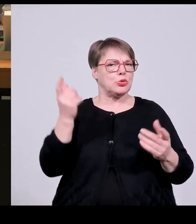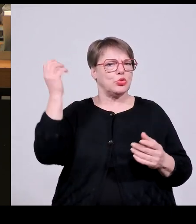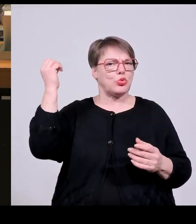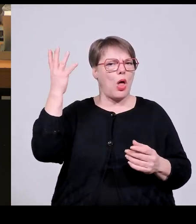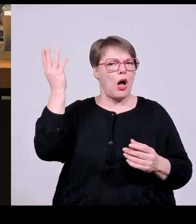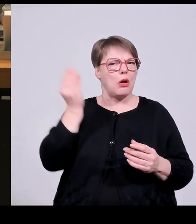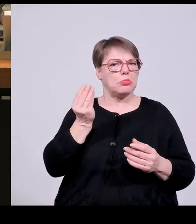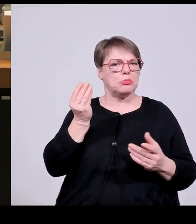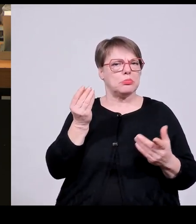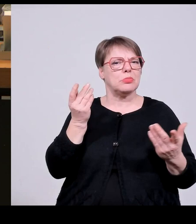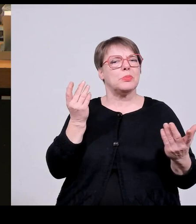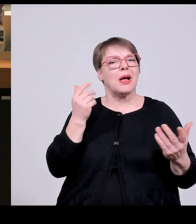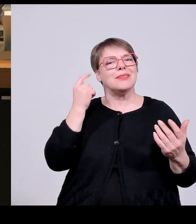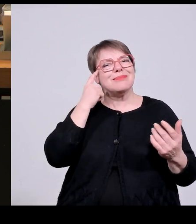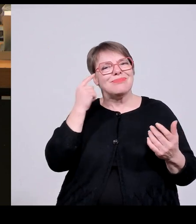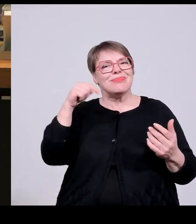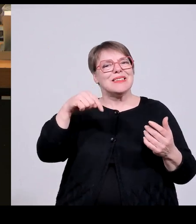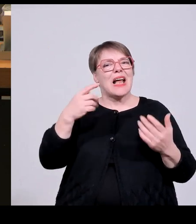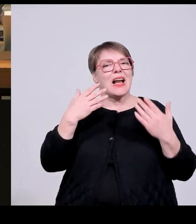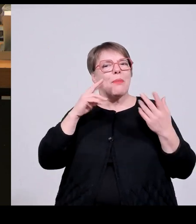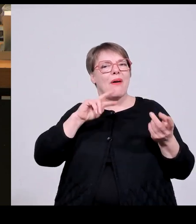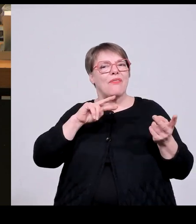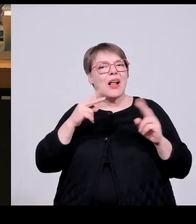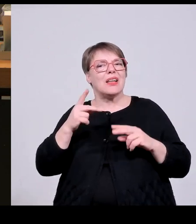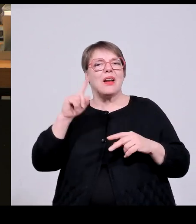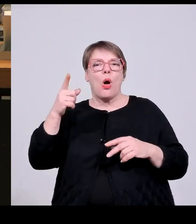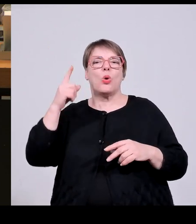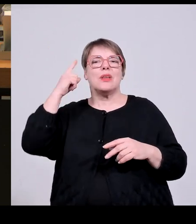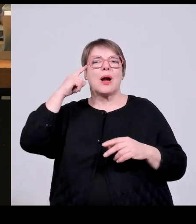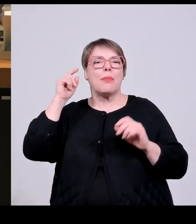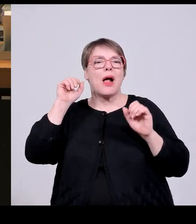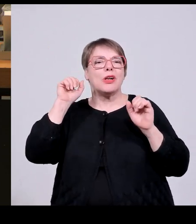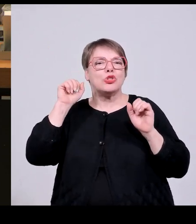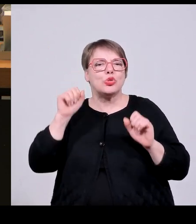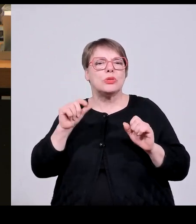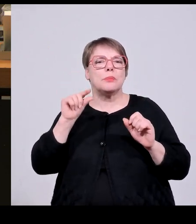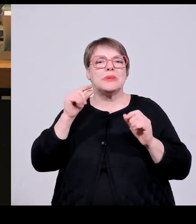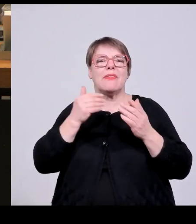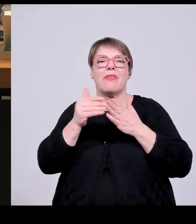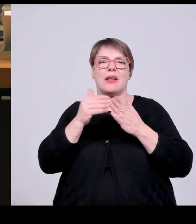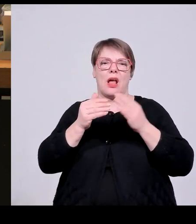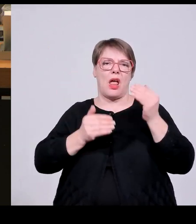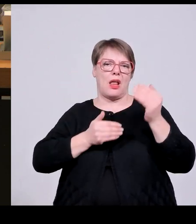werden, die genau diesen Aspekt, dieses Weiterentwickeln des Denkmalschutzes, in Betracht zieht.